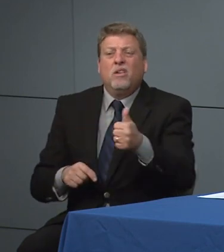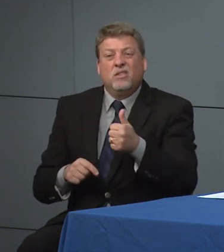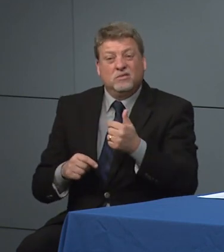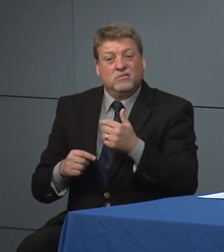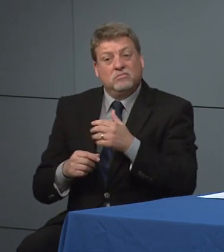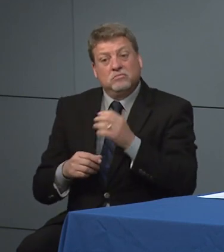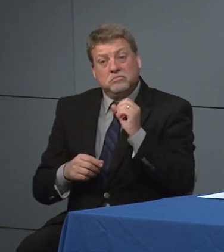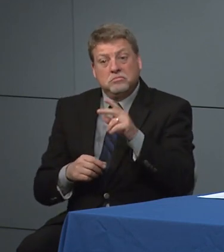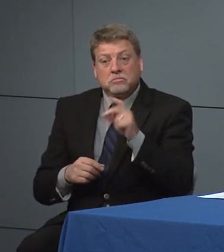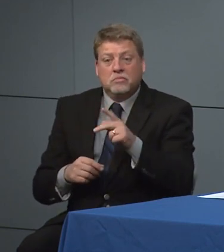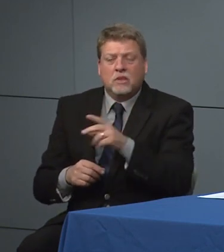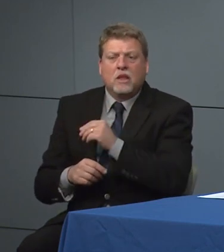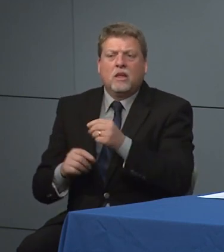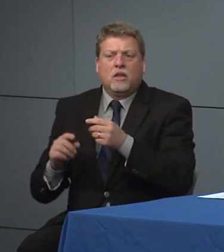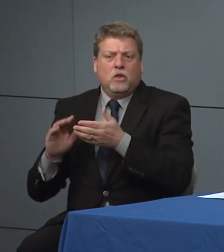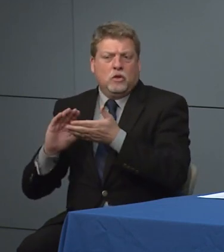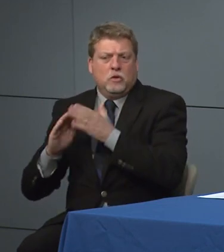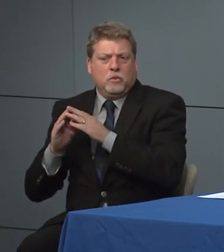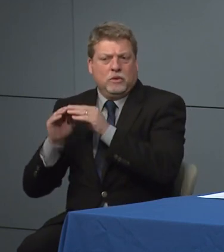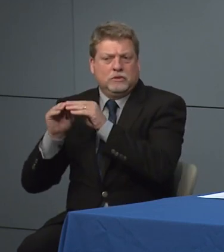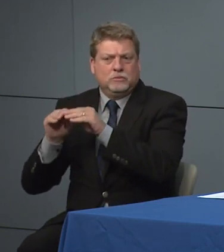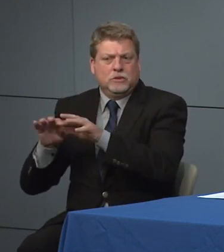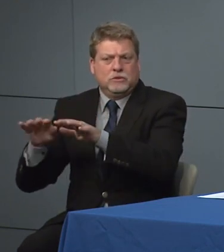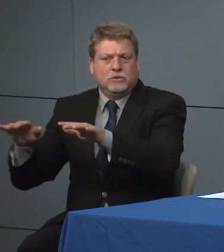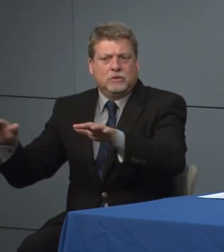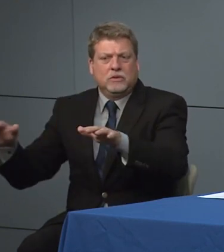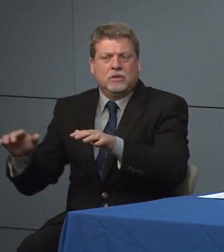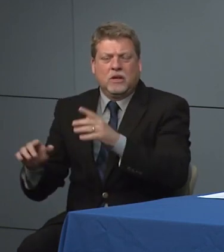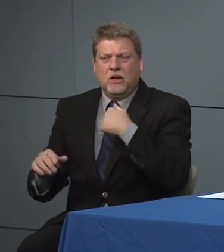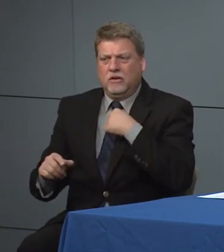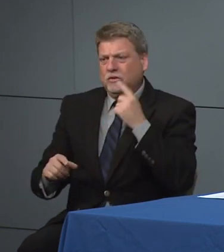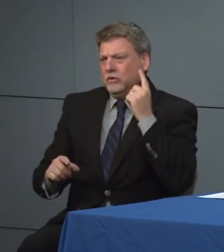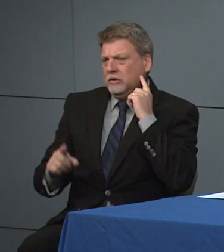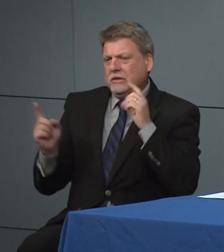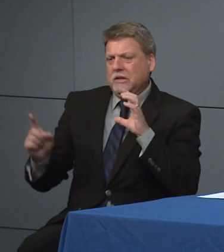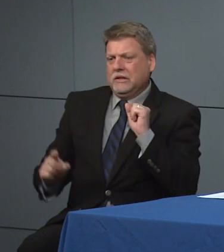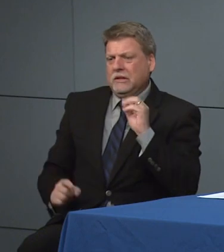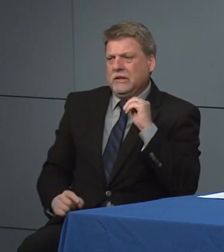ideas cómo están los pacientes y debido a mi con respecto e en